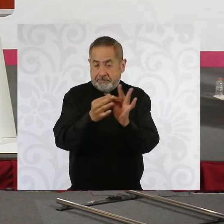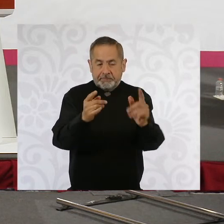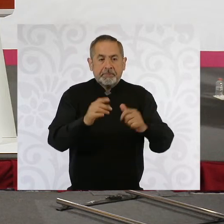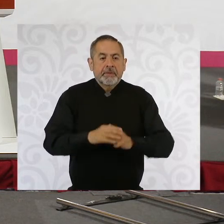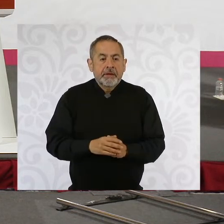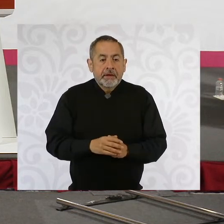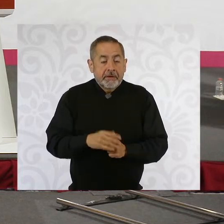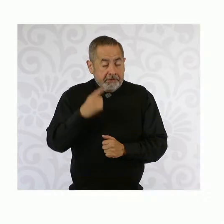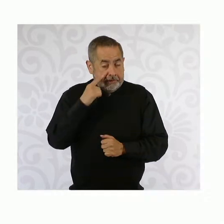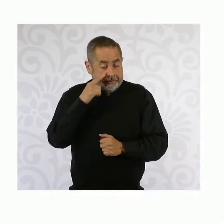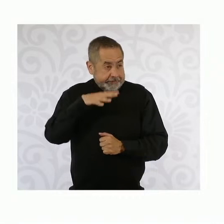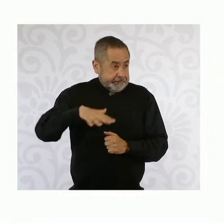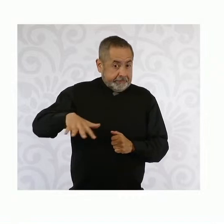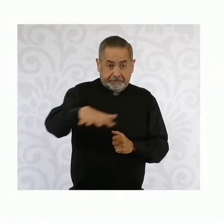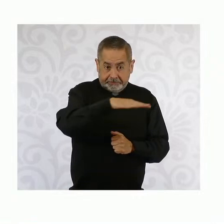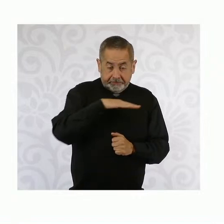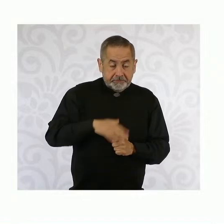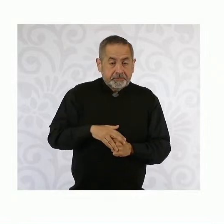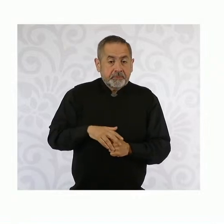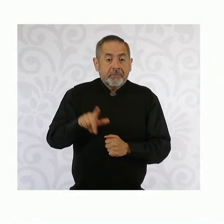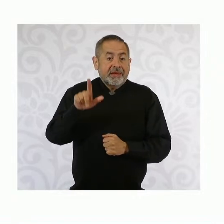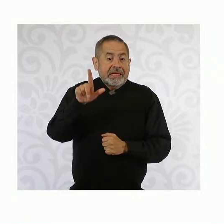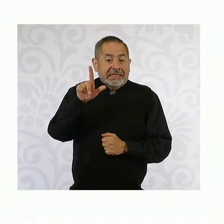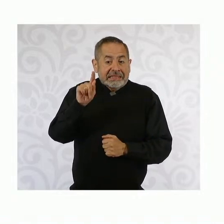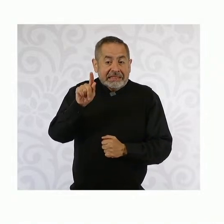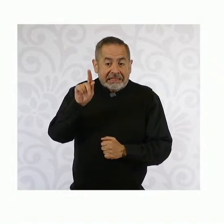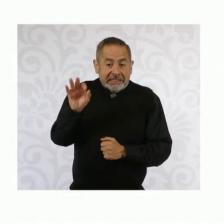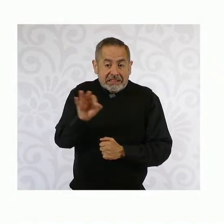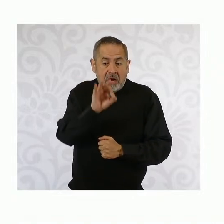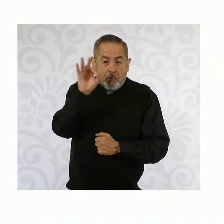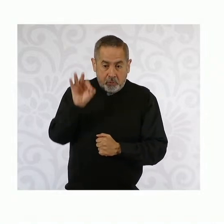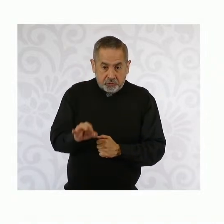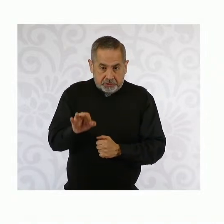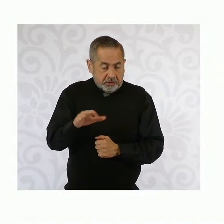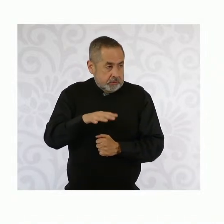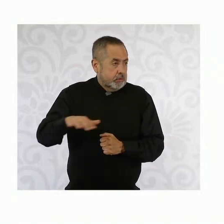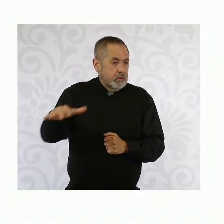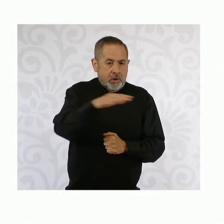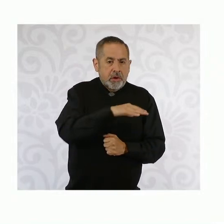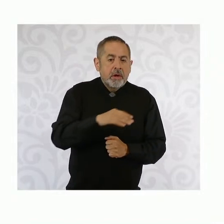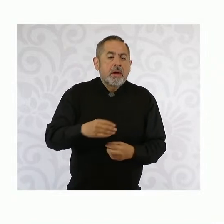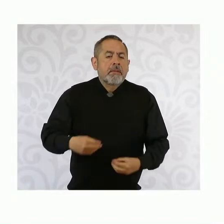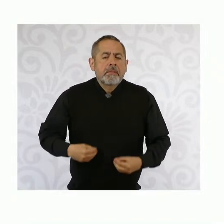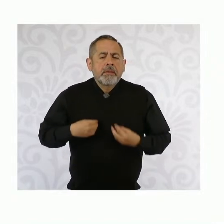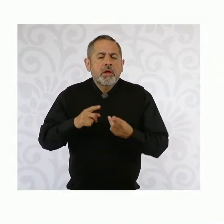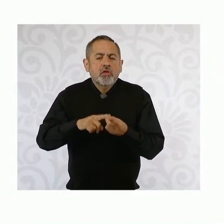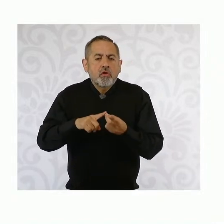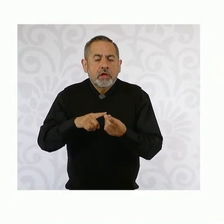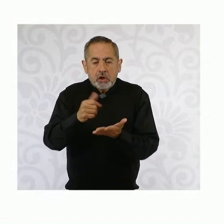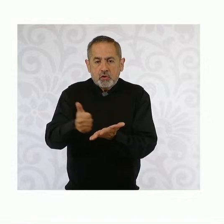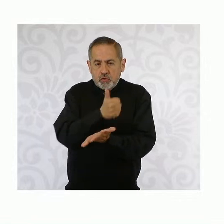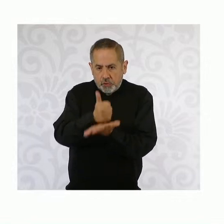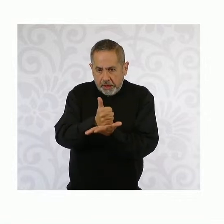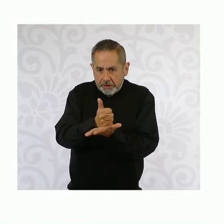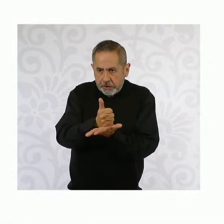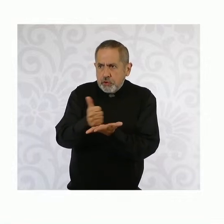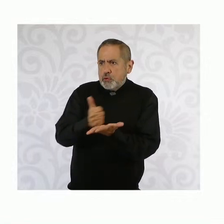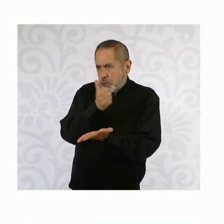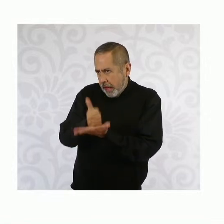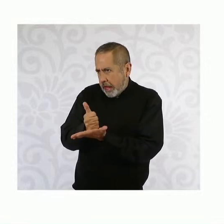70 por de la población de este país pa vive en zonas urbanas Y de esa población el 80% de las